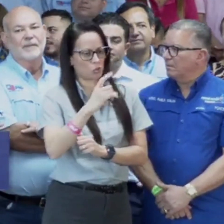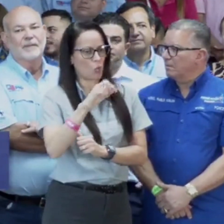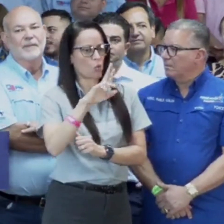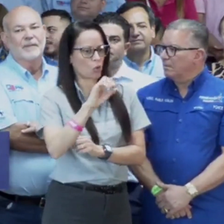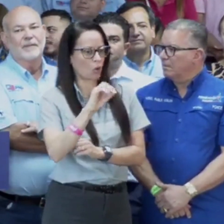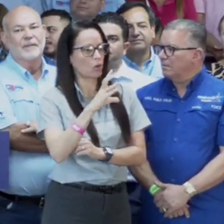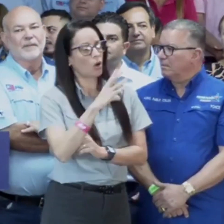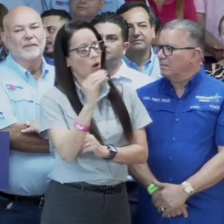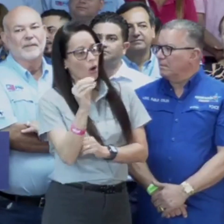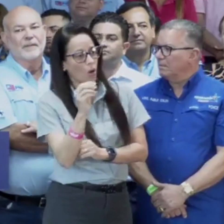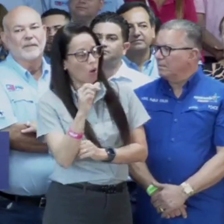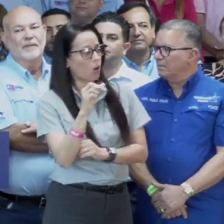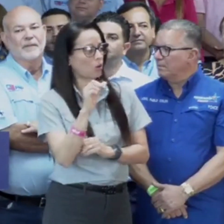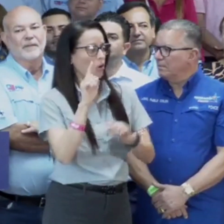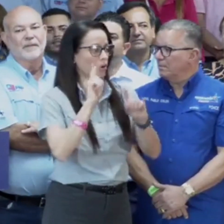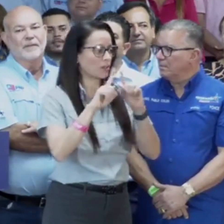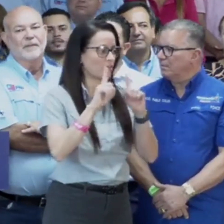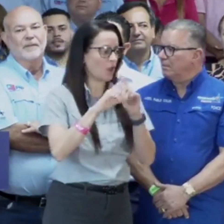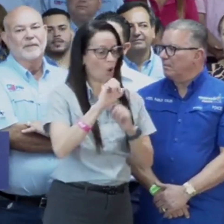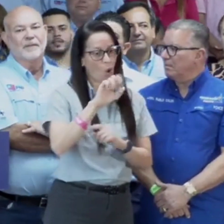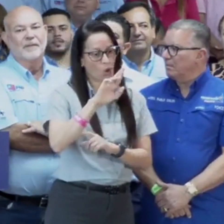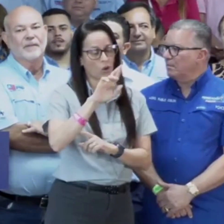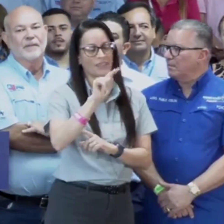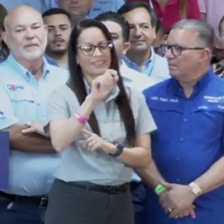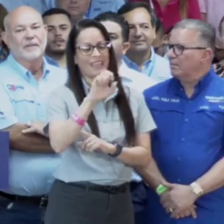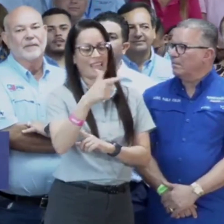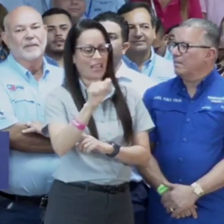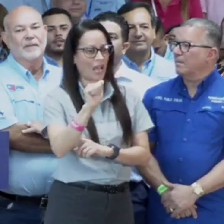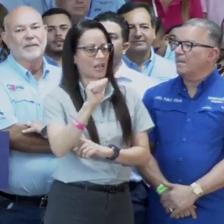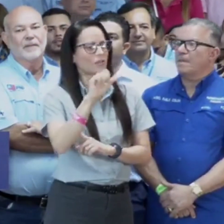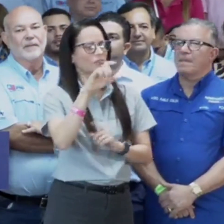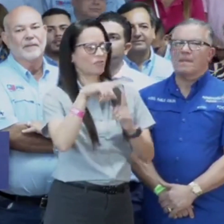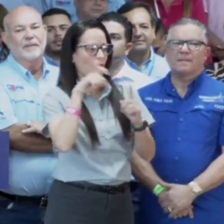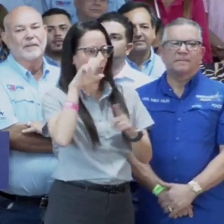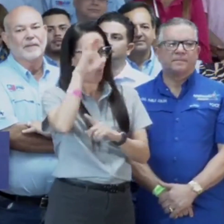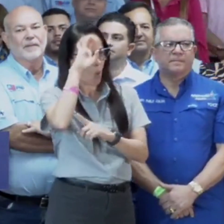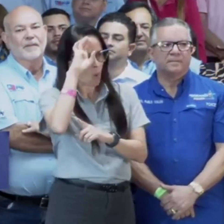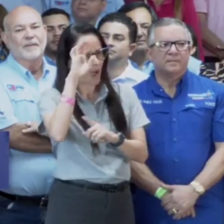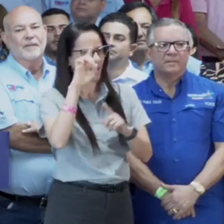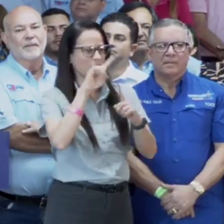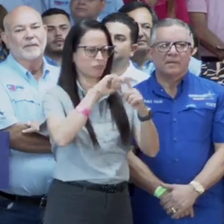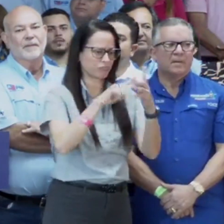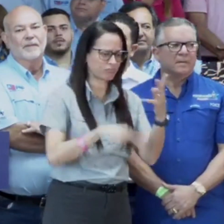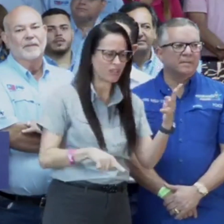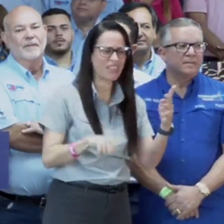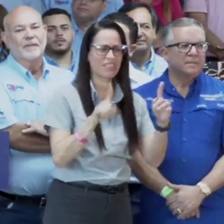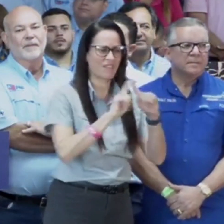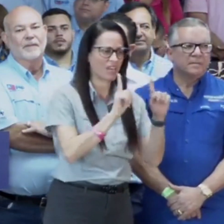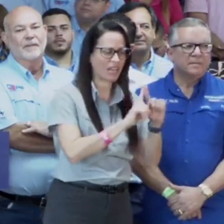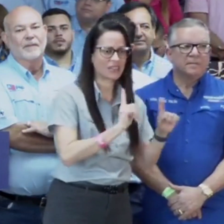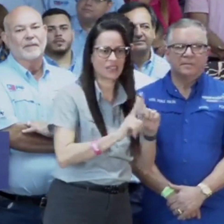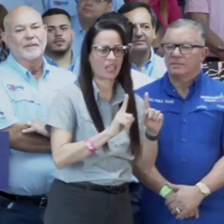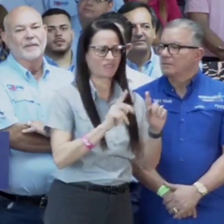Cuba y con Los líderes de aranel en Cuba y otros hablando a nombre de Puerto Rico y las cosas que